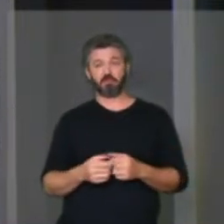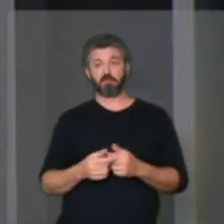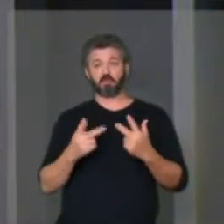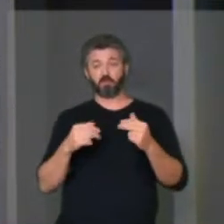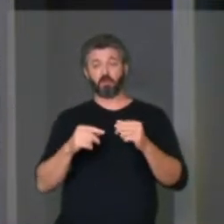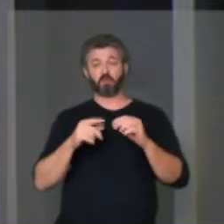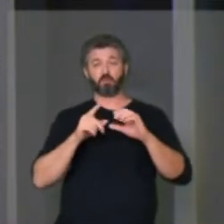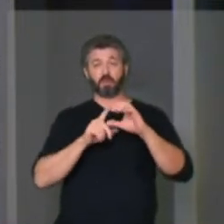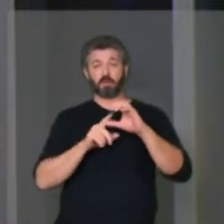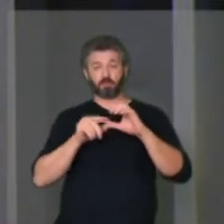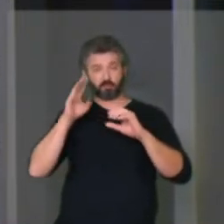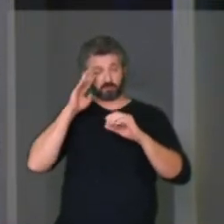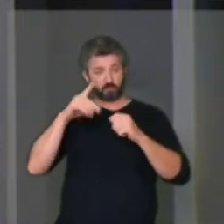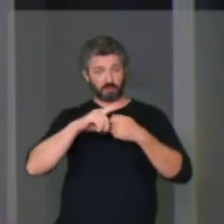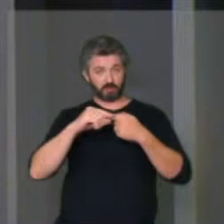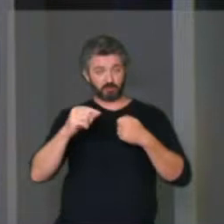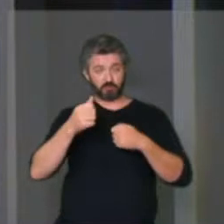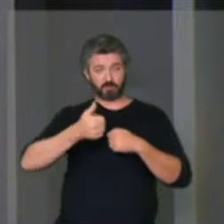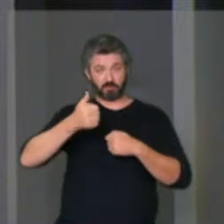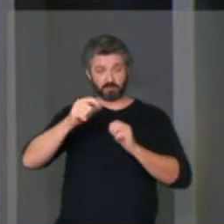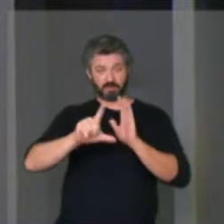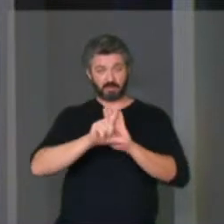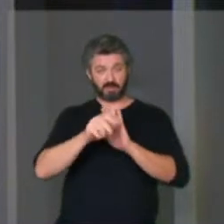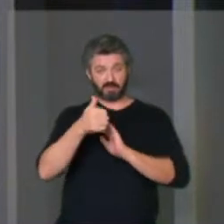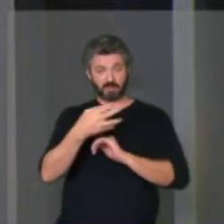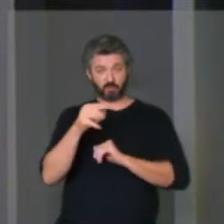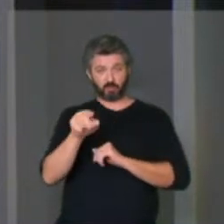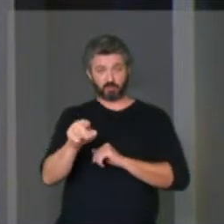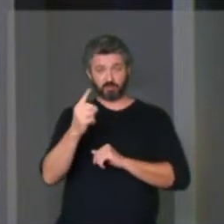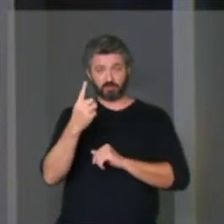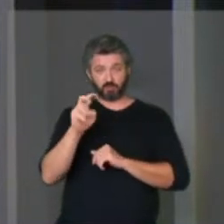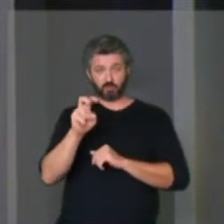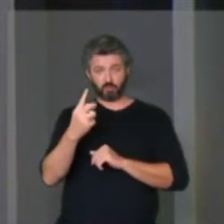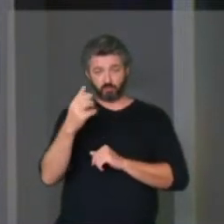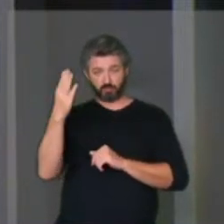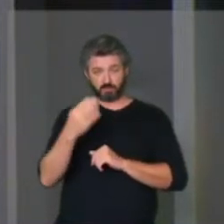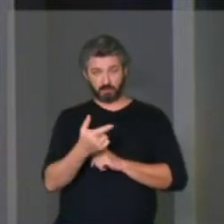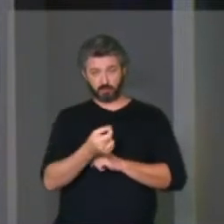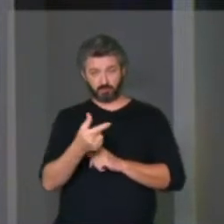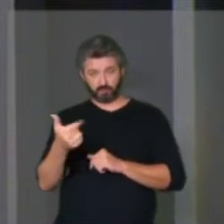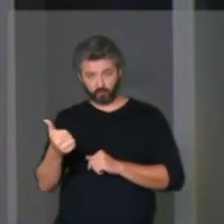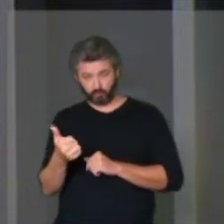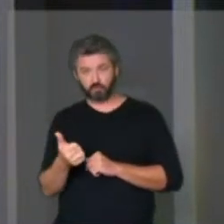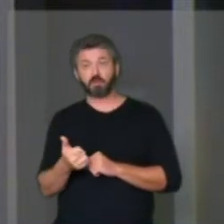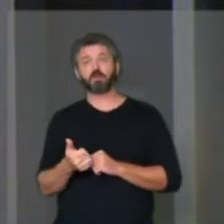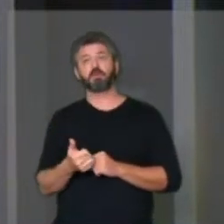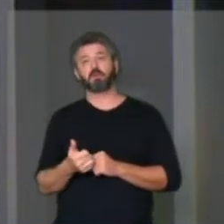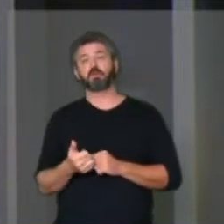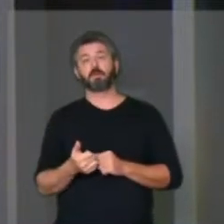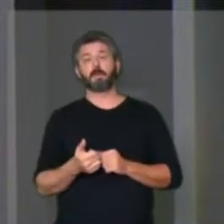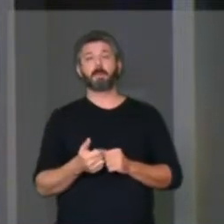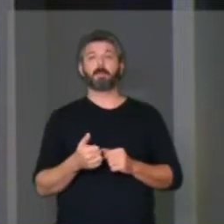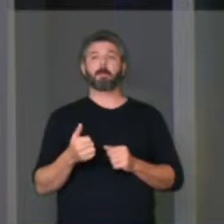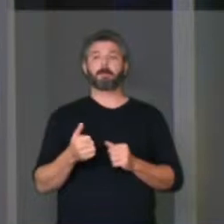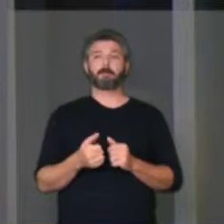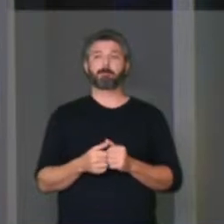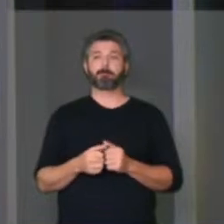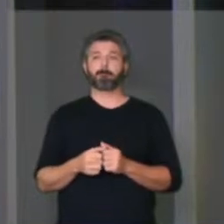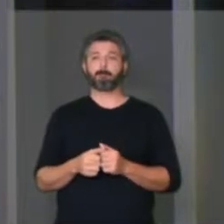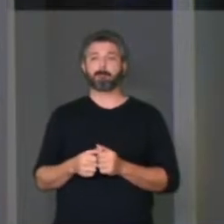O CAPUT DO ART. 1 ° , DA LEI 14151, DE 2021, SUJEITA O EMPREGADOR A CONTRATAR TRABALHADOR TEMPORÁRIO OU ENCERRAR DETERMINADAS